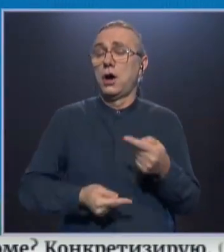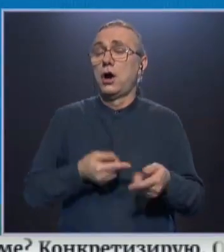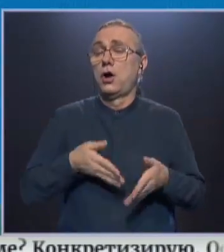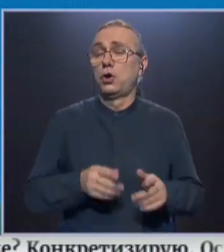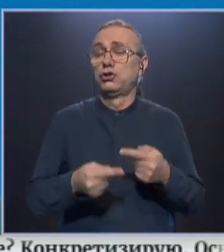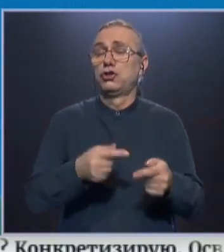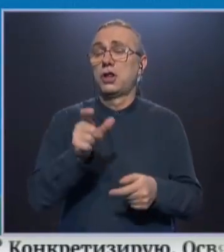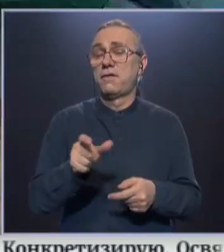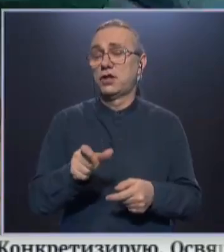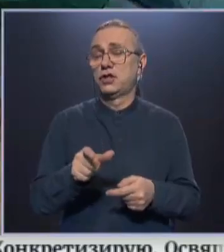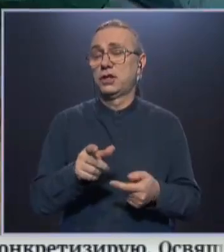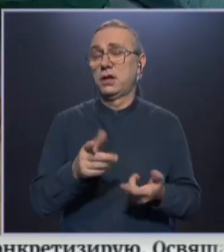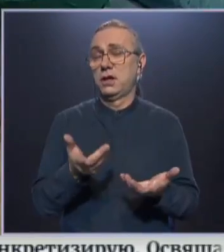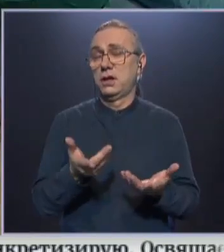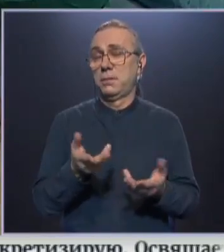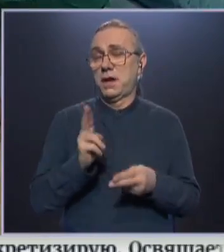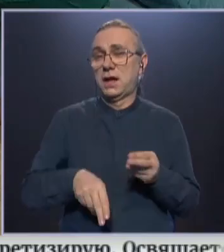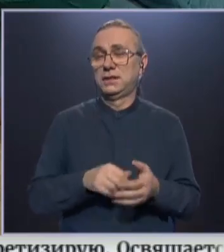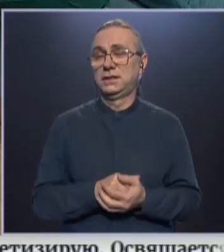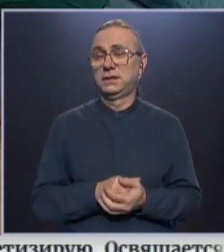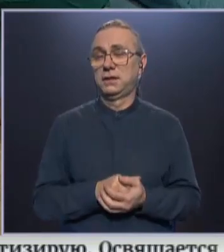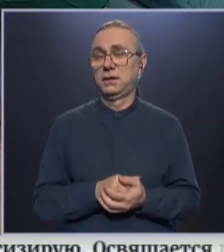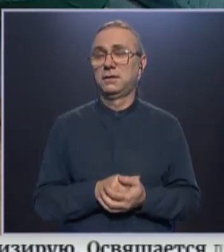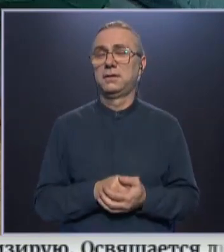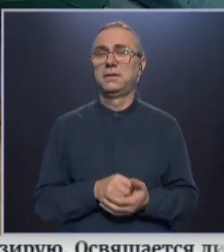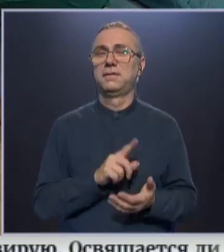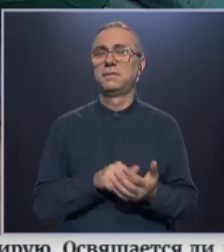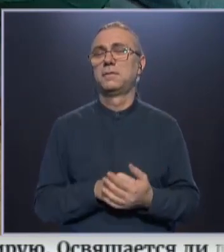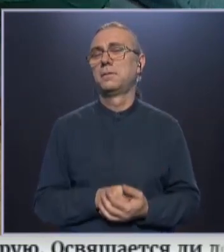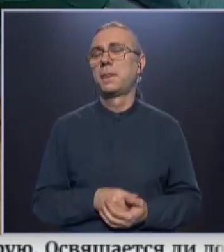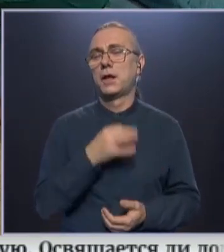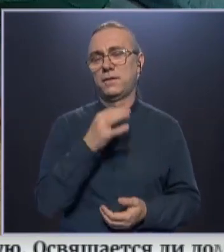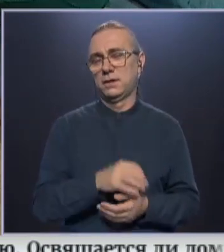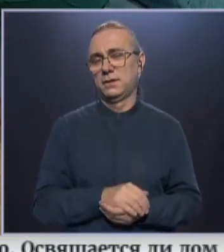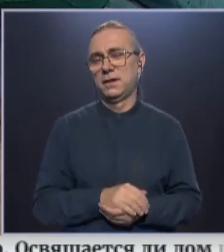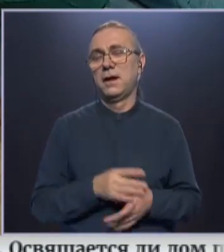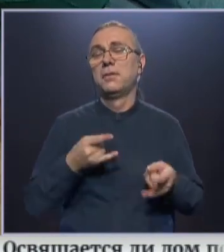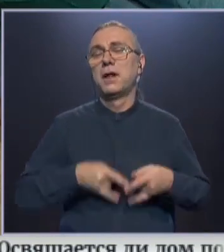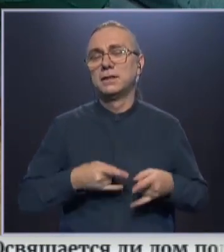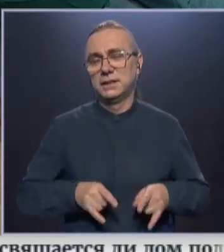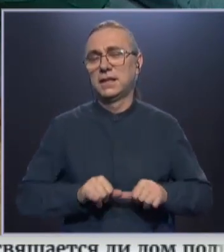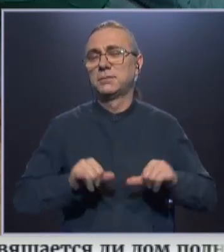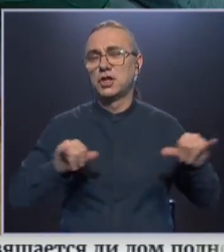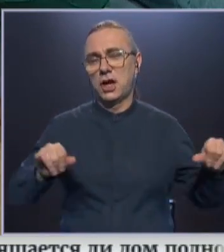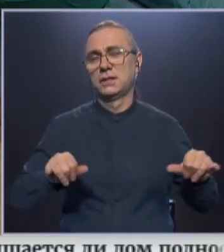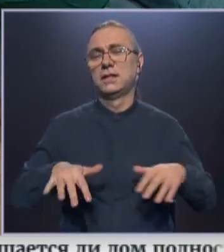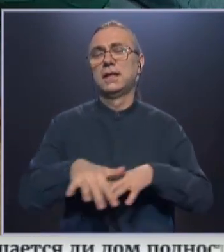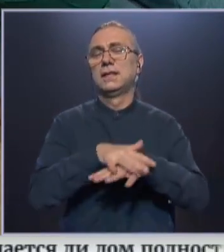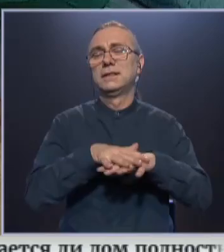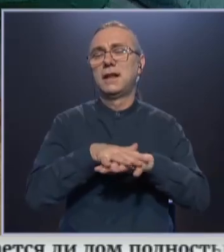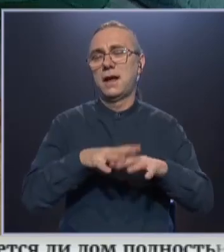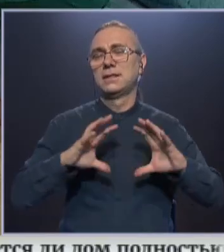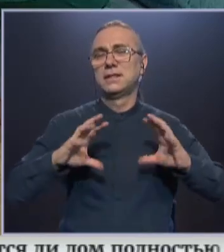множество землю и к тому же Апостол паве придумал